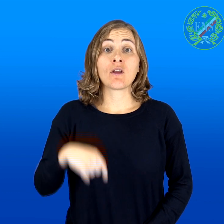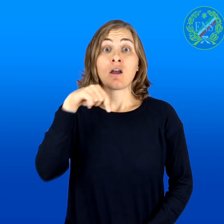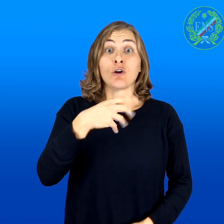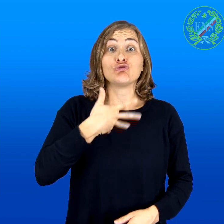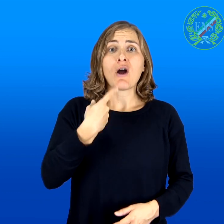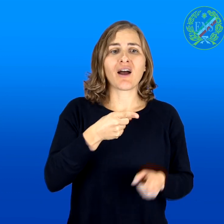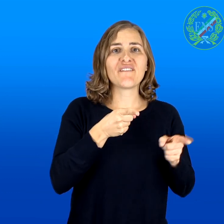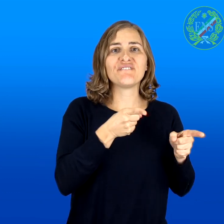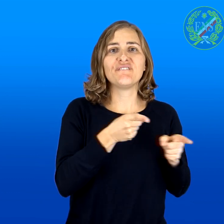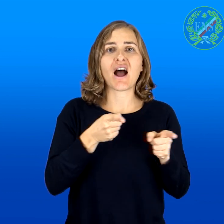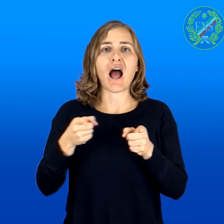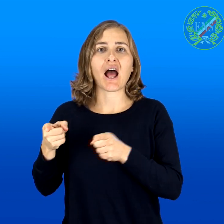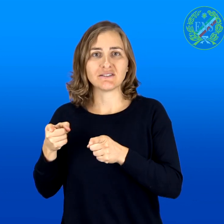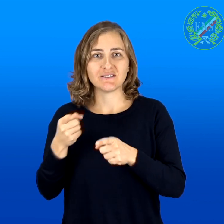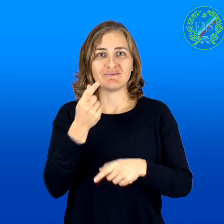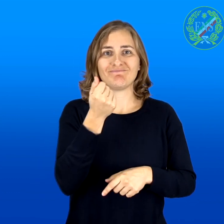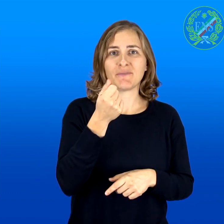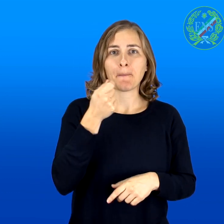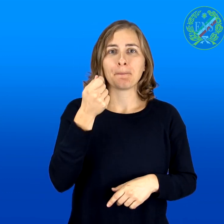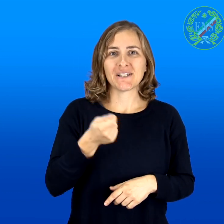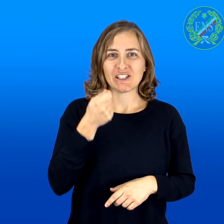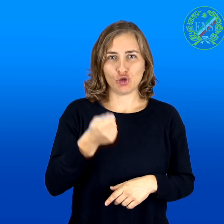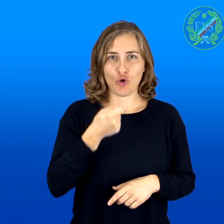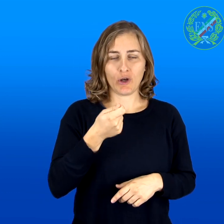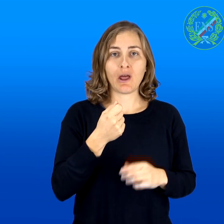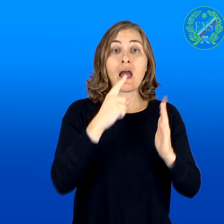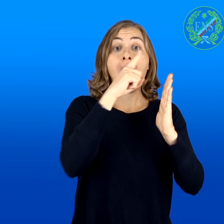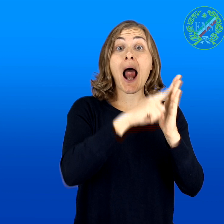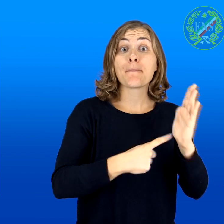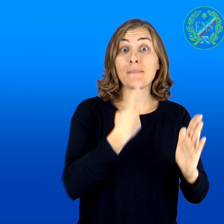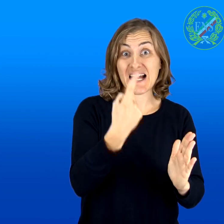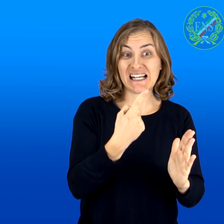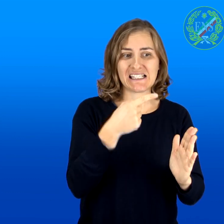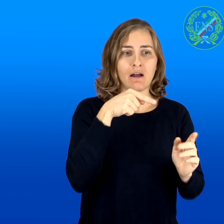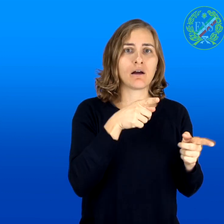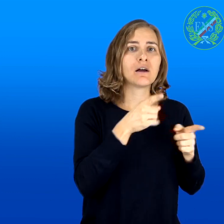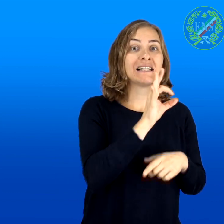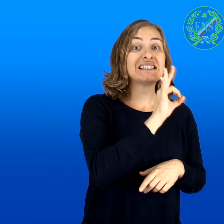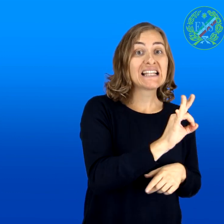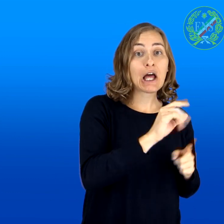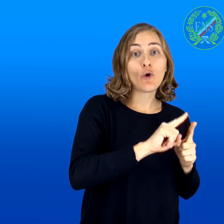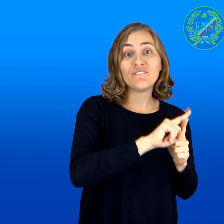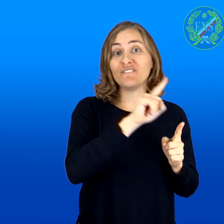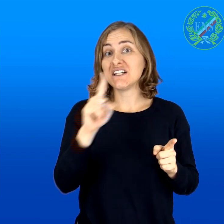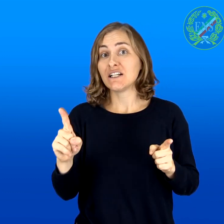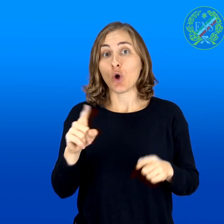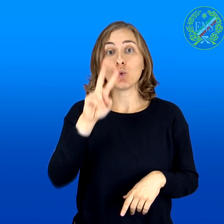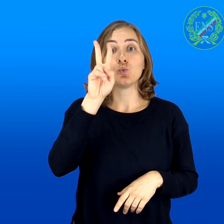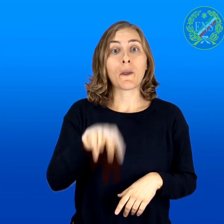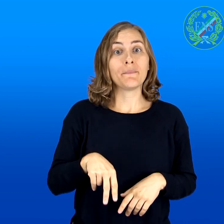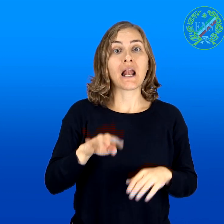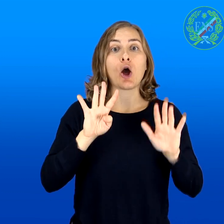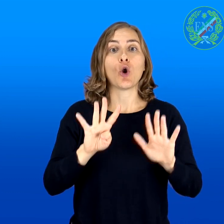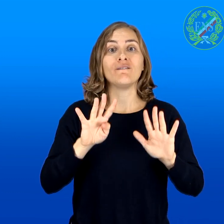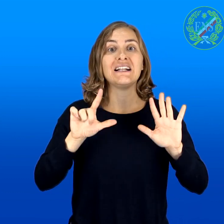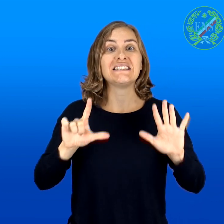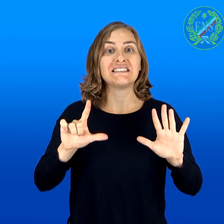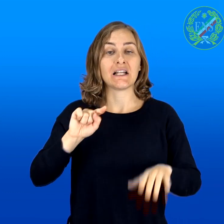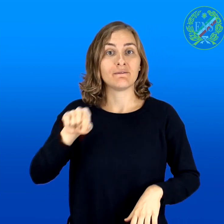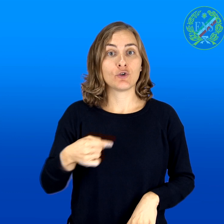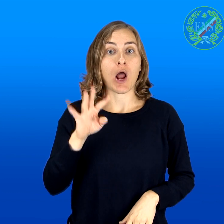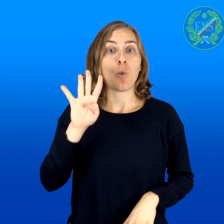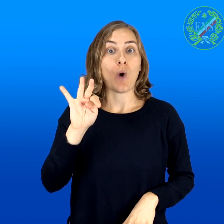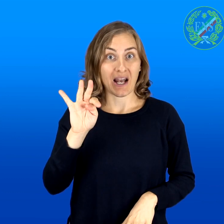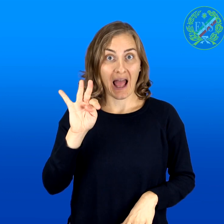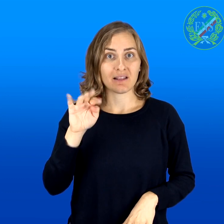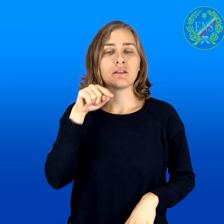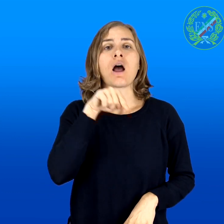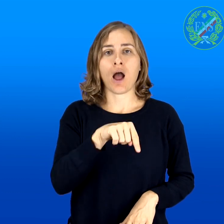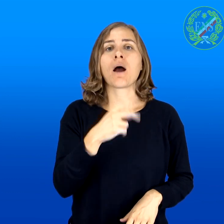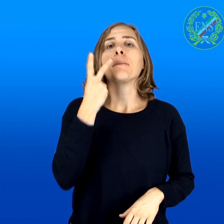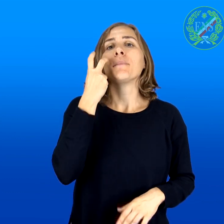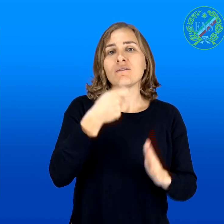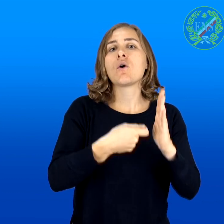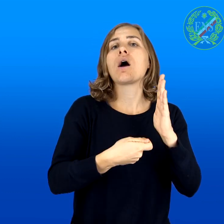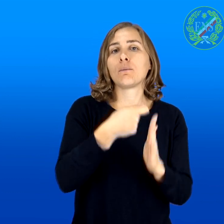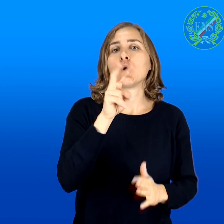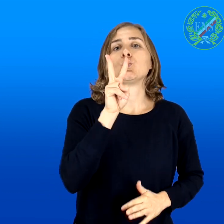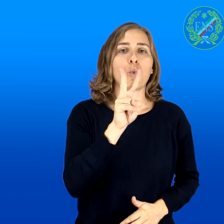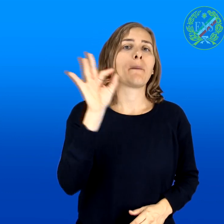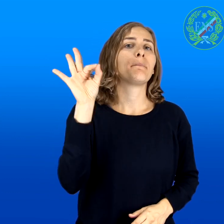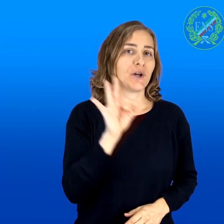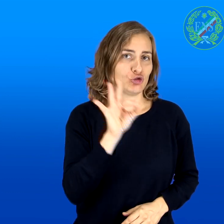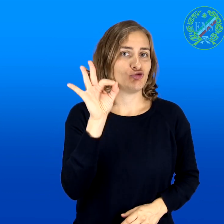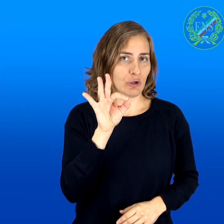Inoltre esiste la suddivisione in fasce per la rivalutazione del 2%, la prima va da zero a 2.097,40 euro mensili